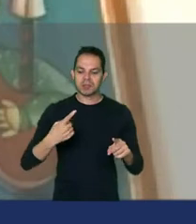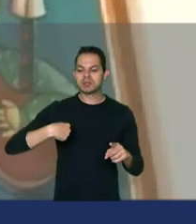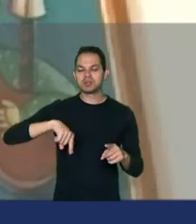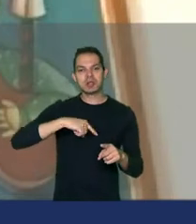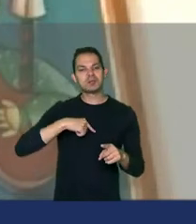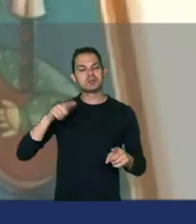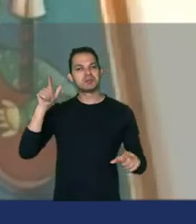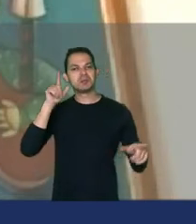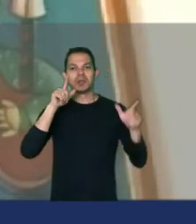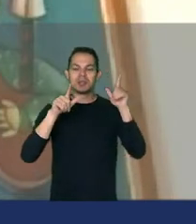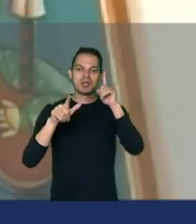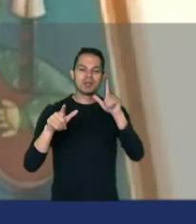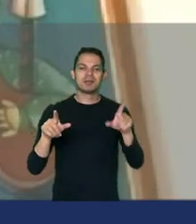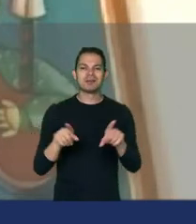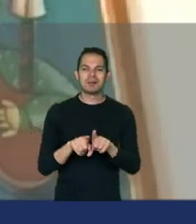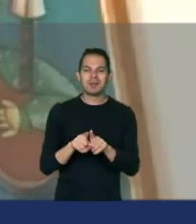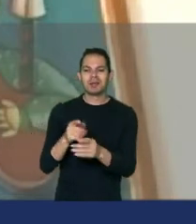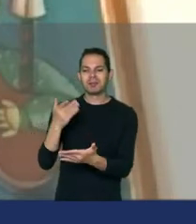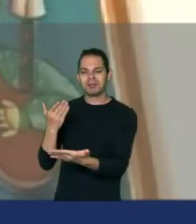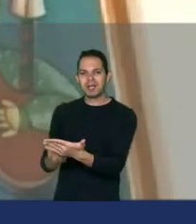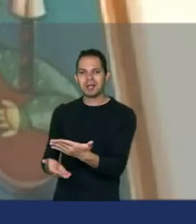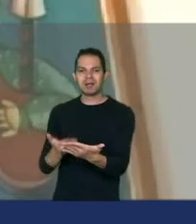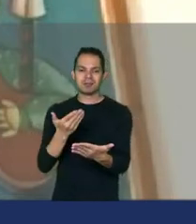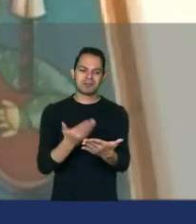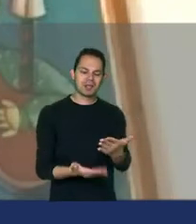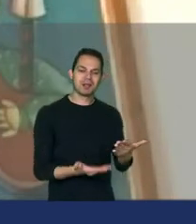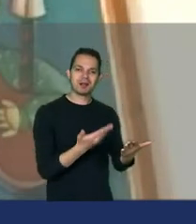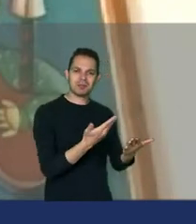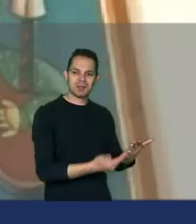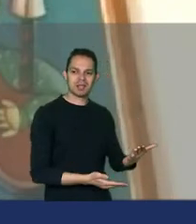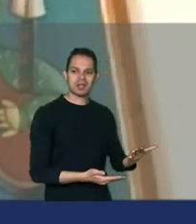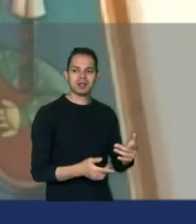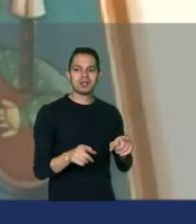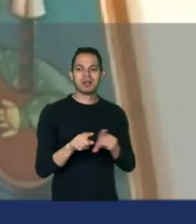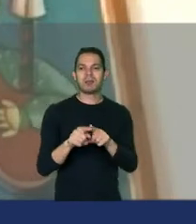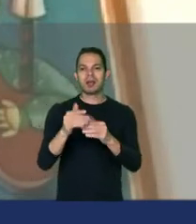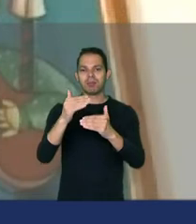GLORIOSA, MAS AO MESMO TEMPO COM MUITAS PERDAS , COM RETROCESSOS RETROCESSOS, A